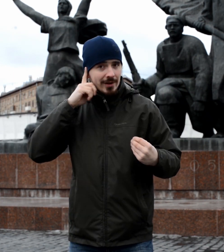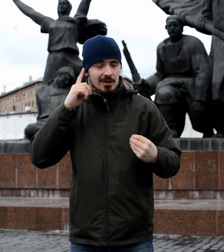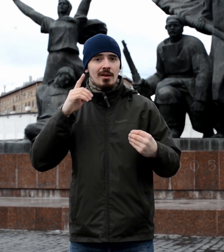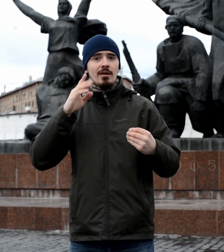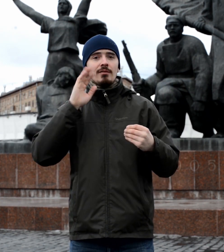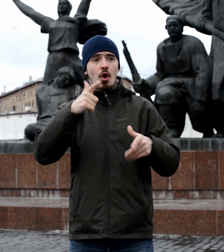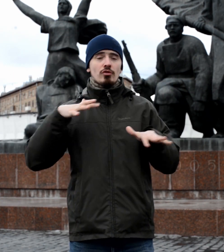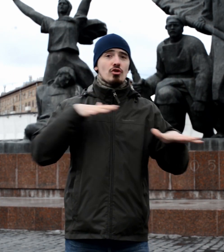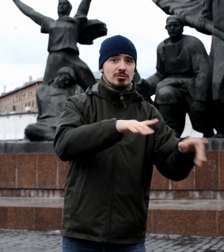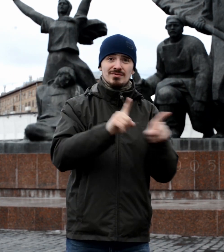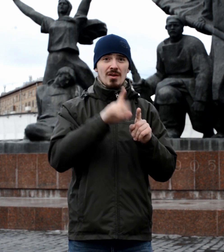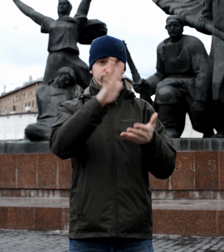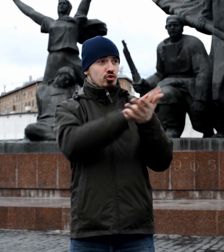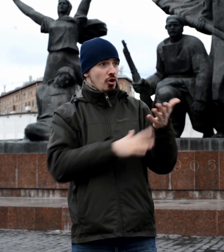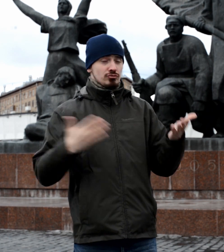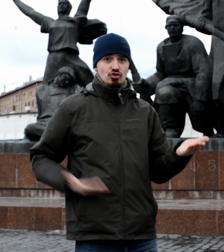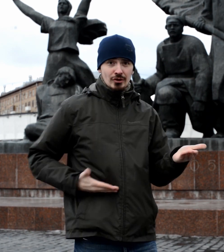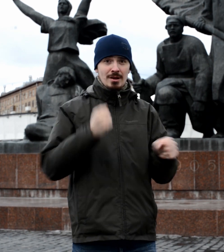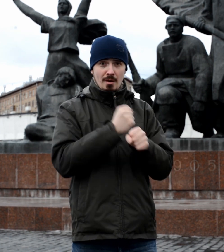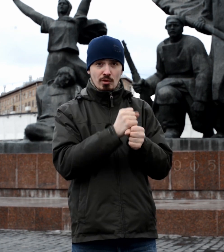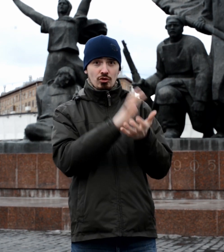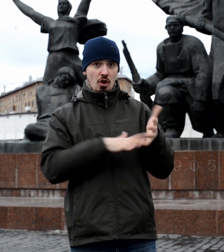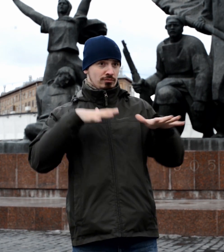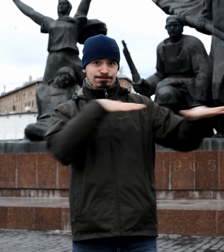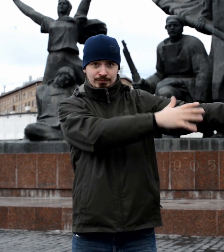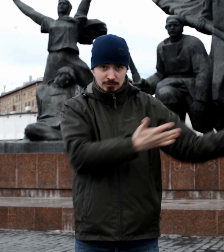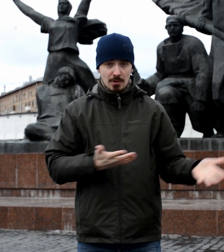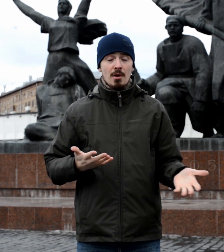как и само Общество глухих, и работа в нем будет продолжаться.